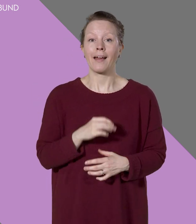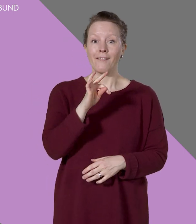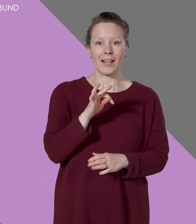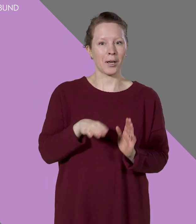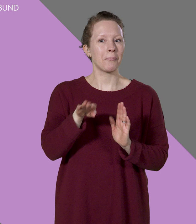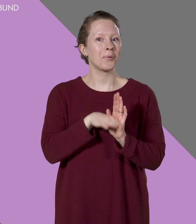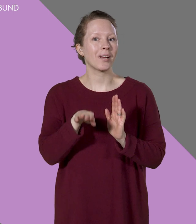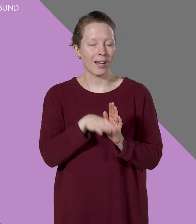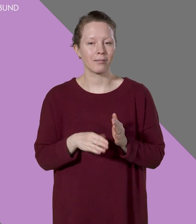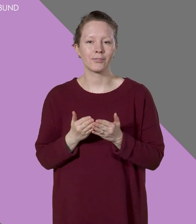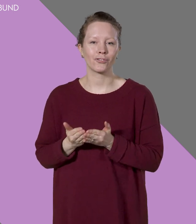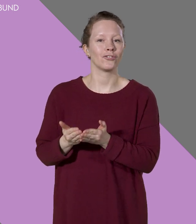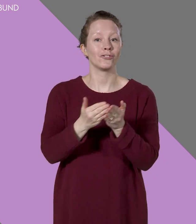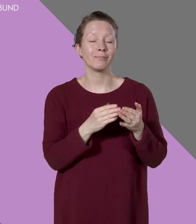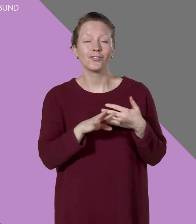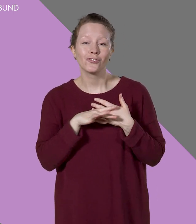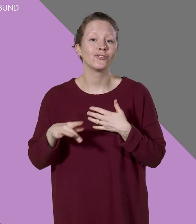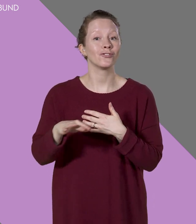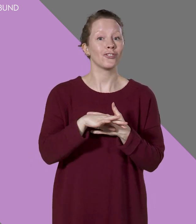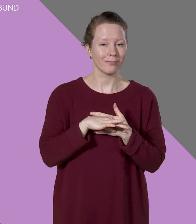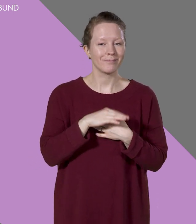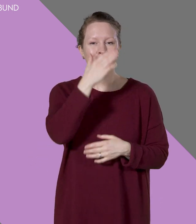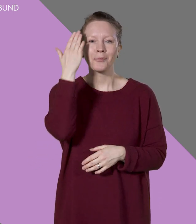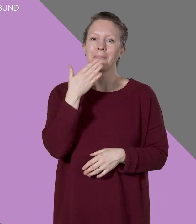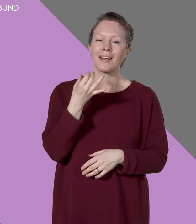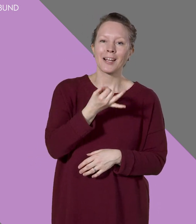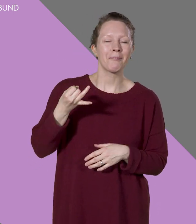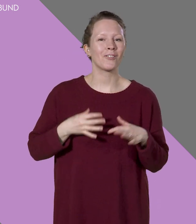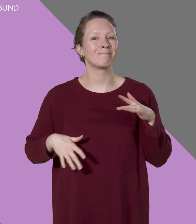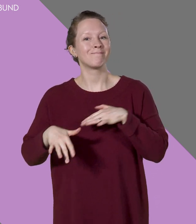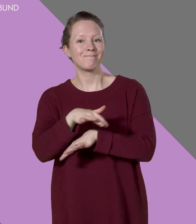På fredagen blir det insjökryssning i somriga Tammerforslandskap -